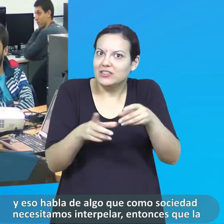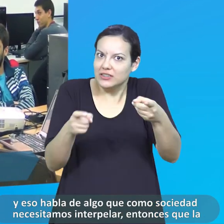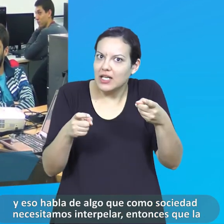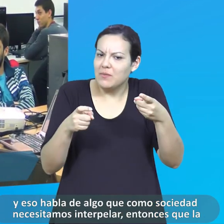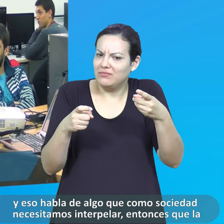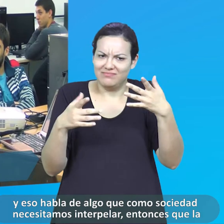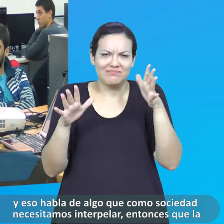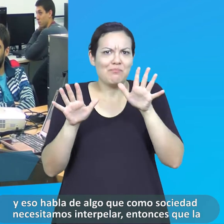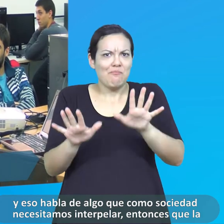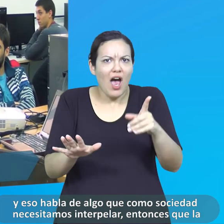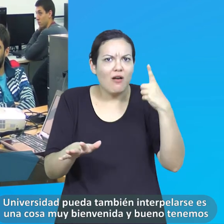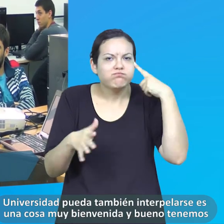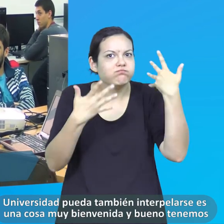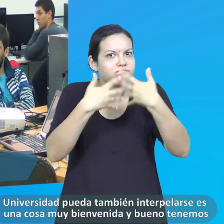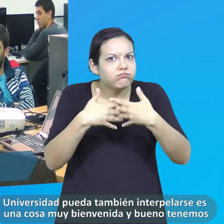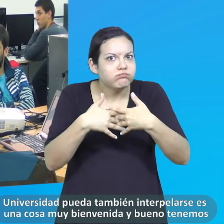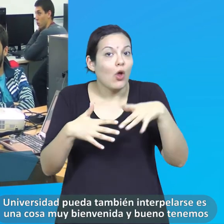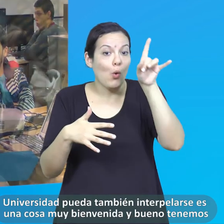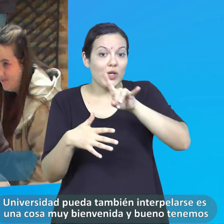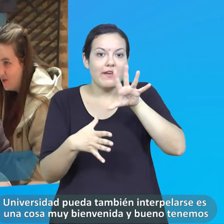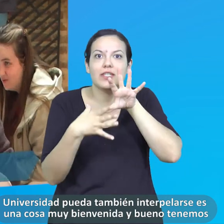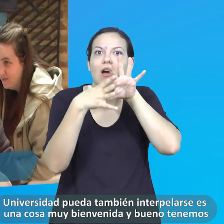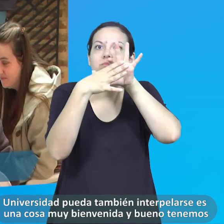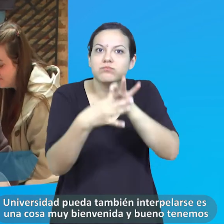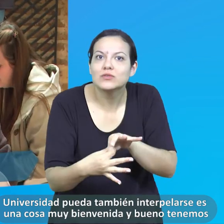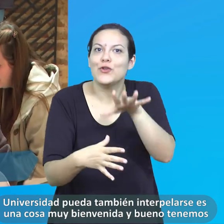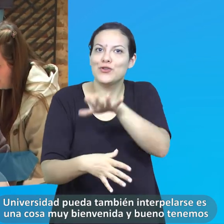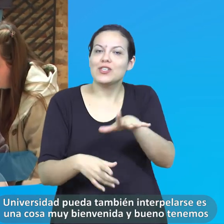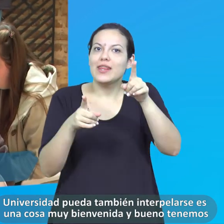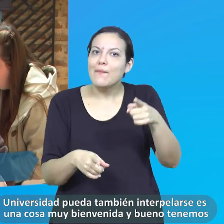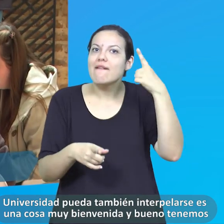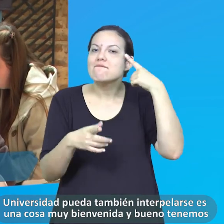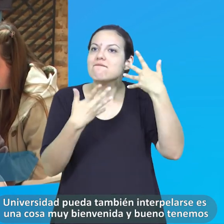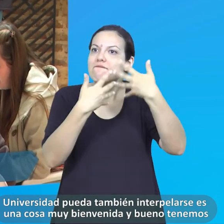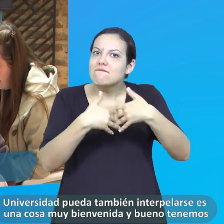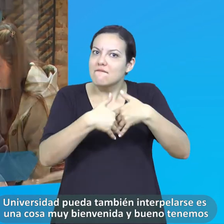entonces que la universidad también pueda interpelarse es una cosa muy bienvenida